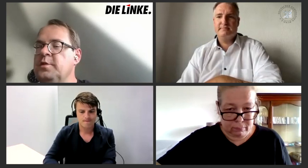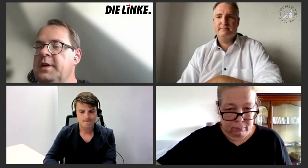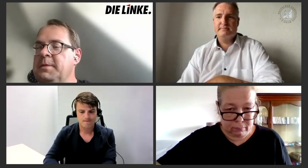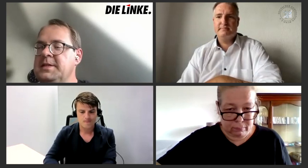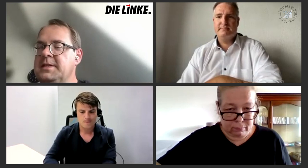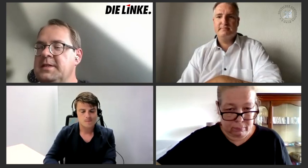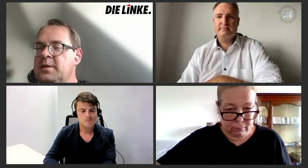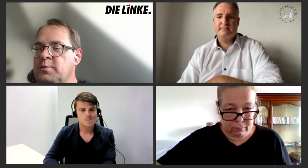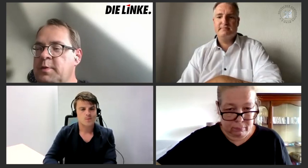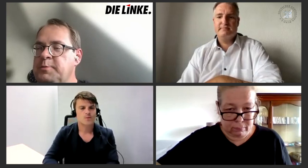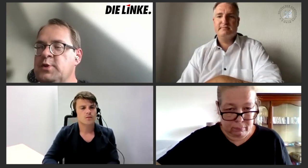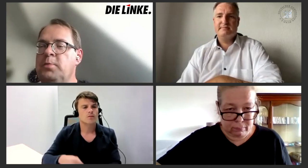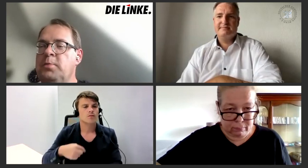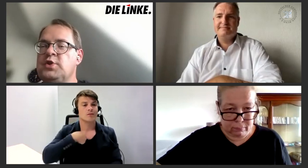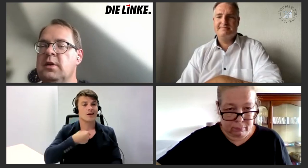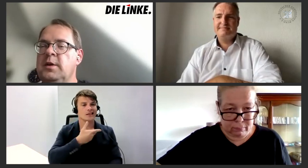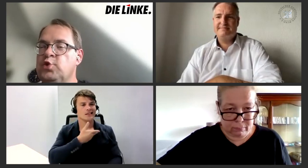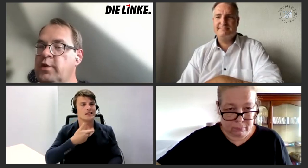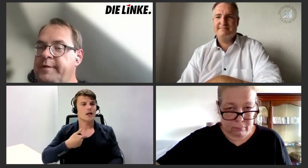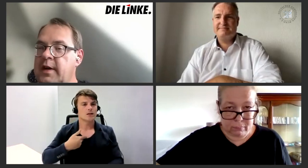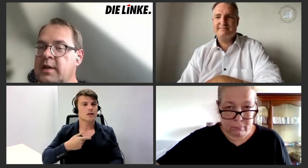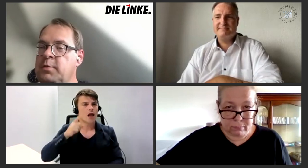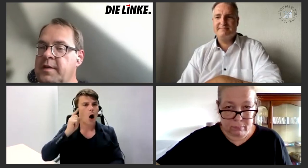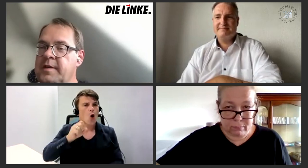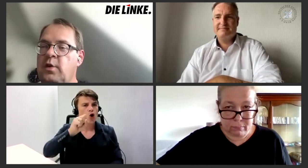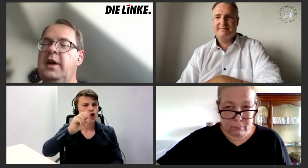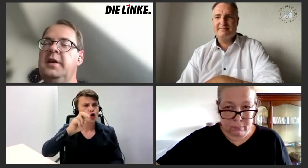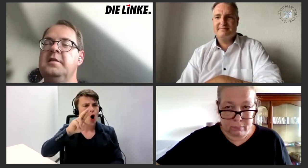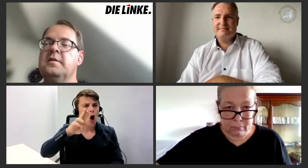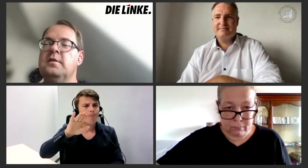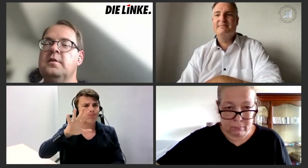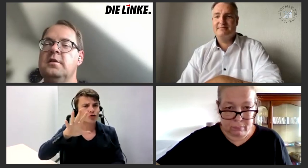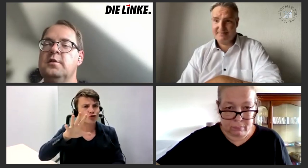Also wir haben ja in Sachsen auch sorbisch zum Beispiel sogar als Schulfach angeboten